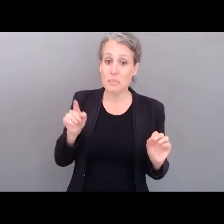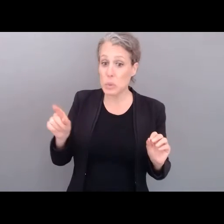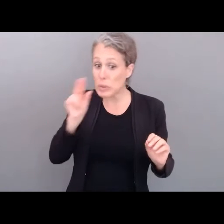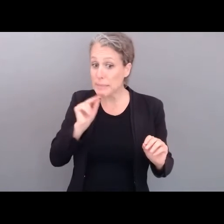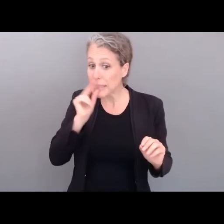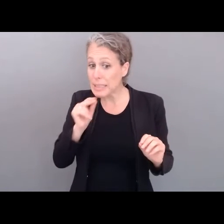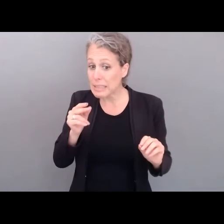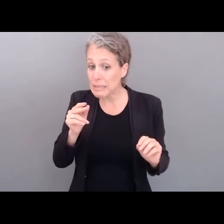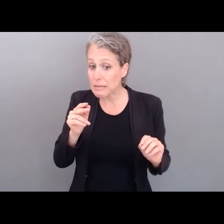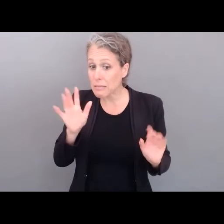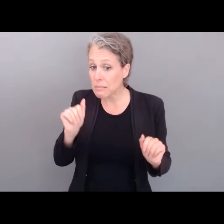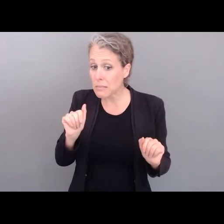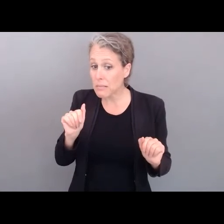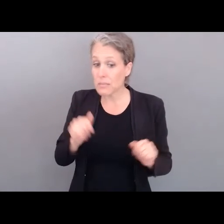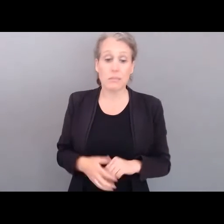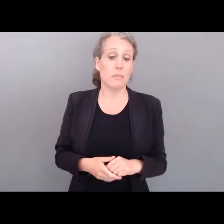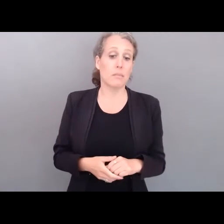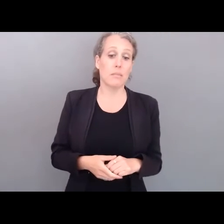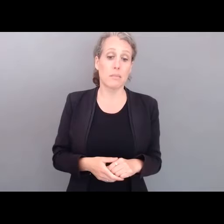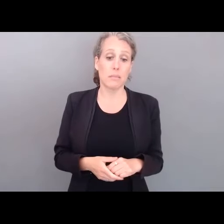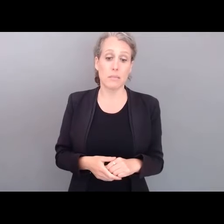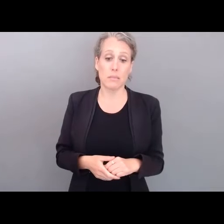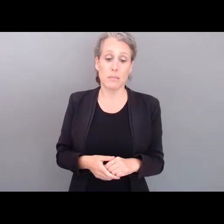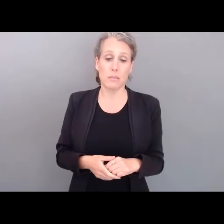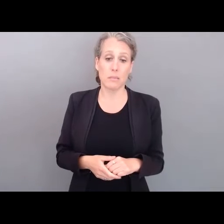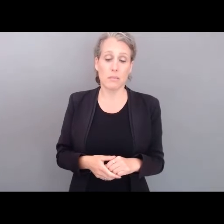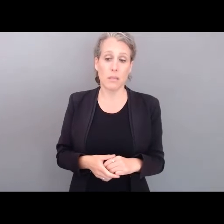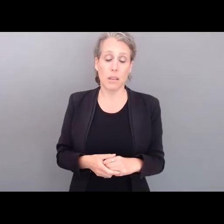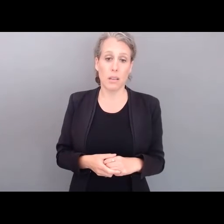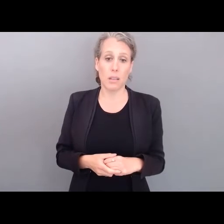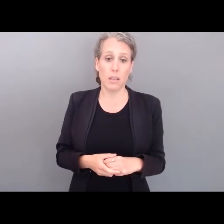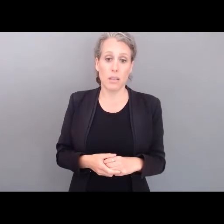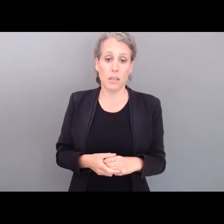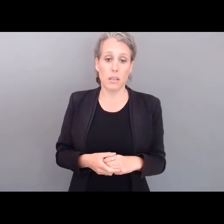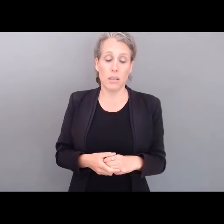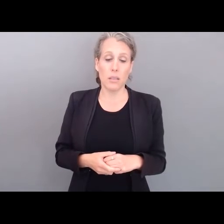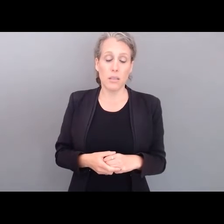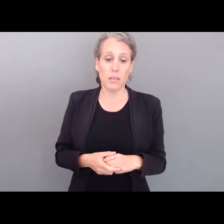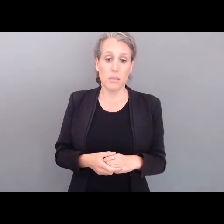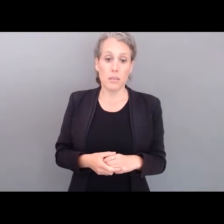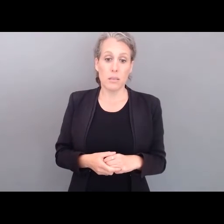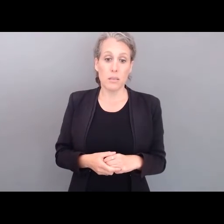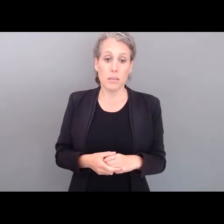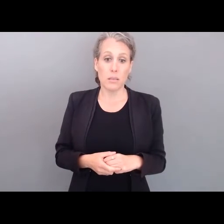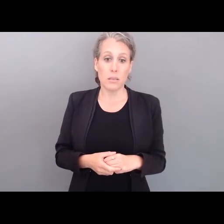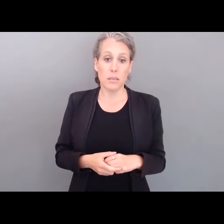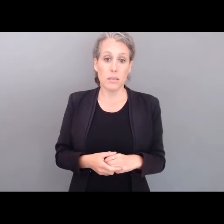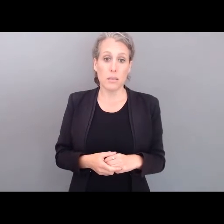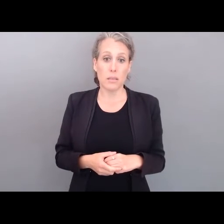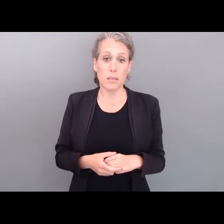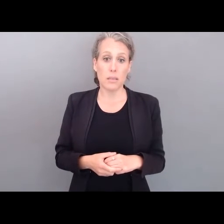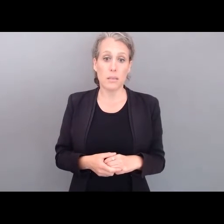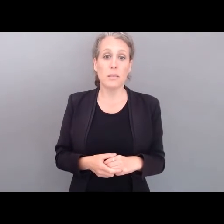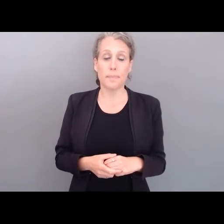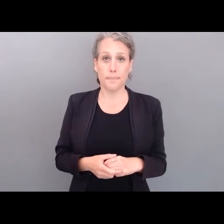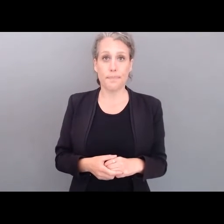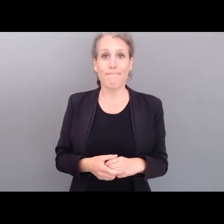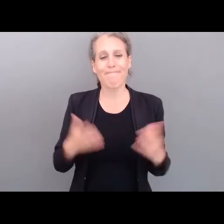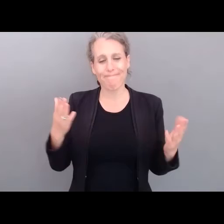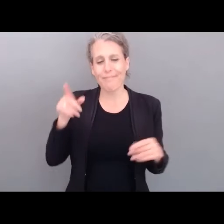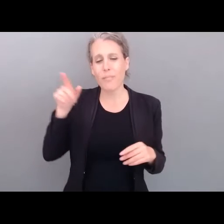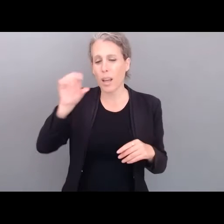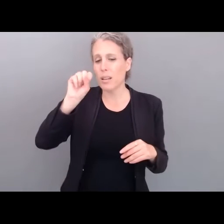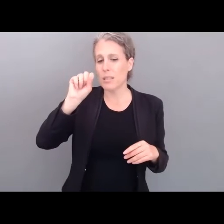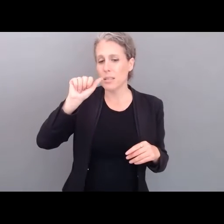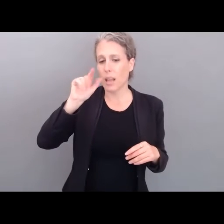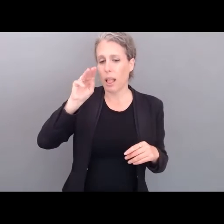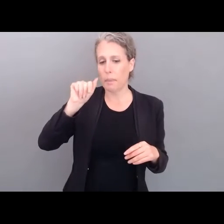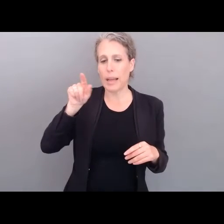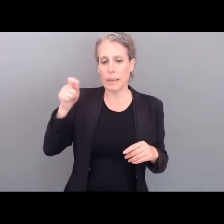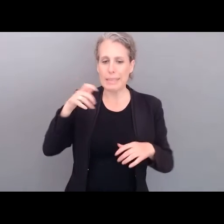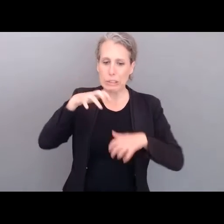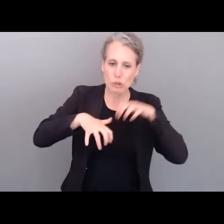No podemos escucharte, ¿puedes intentar hablar?